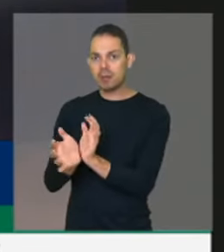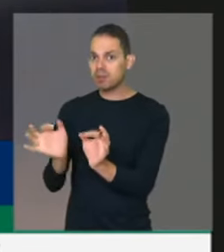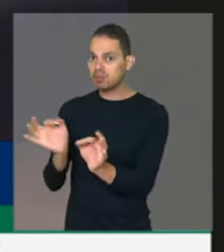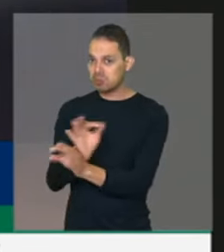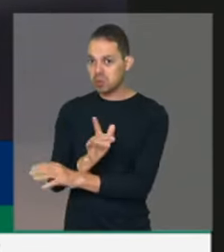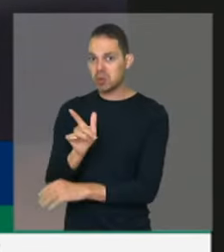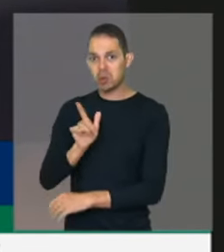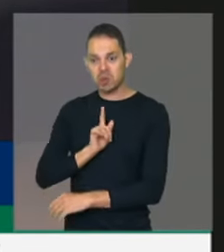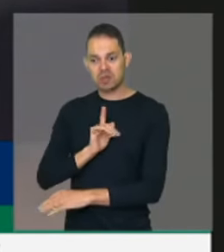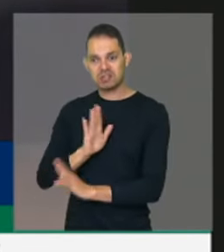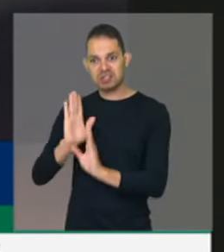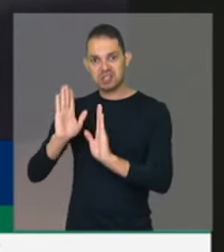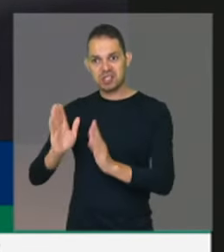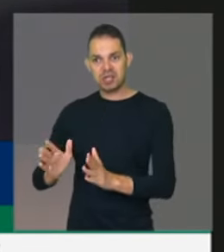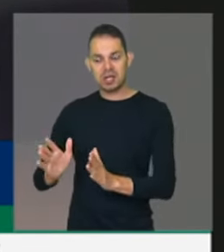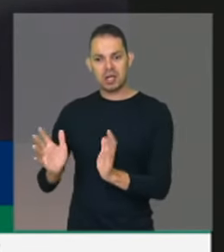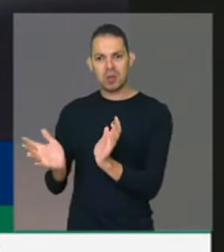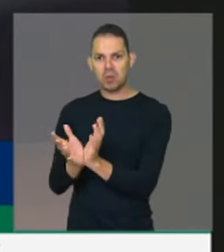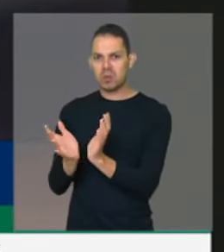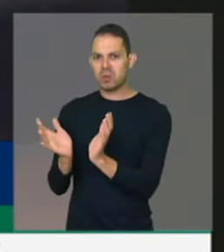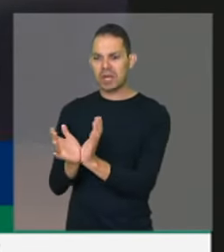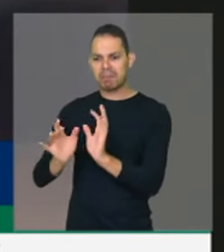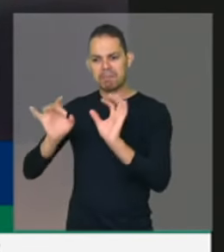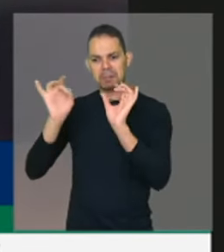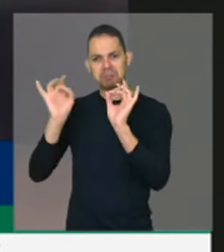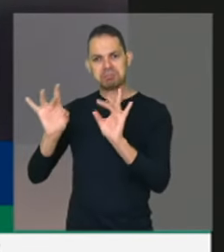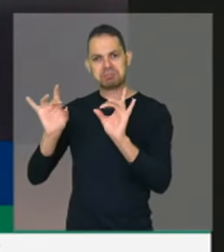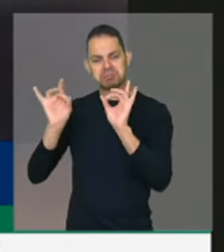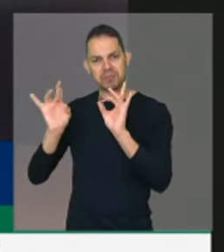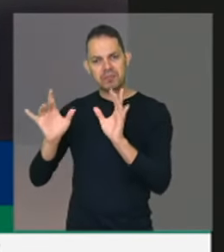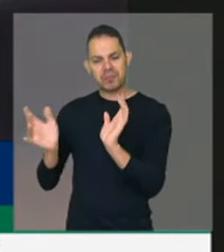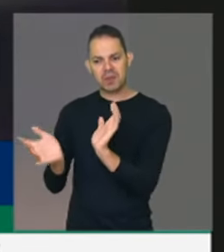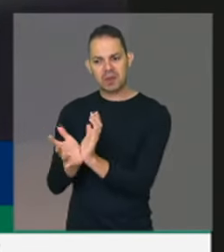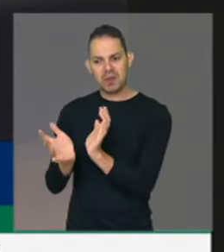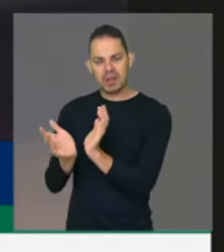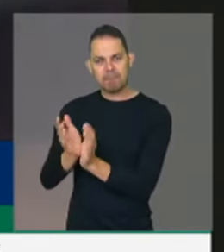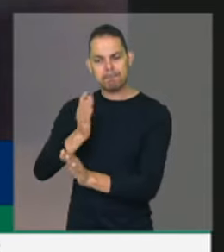EQUIPE SUPERESPECIALIZADA, UMA EQUIPE TREINADA E COM ISSO VAI AUMENTAR A SOBREVIDA DESSES